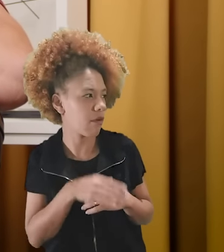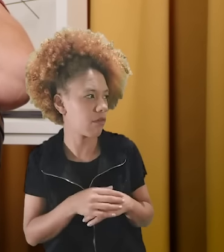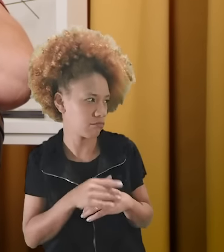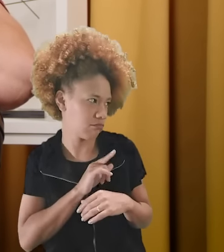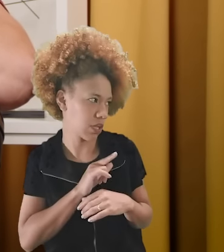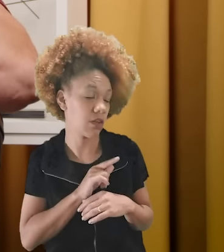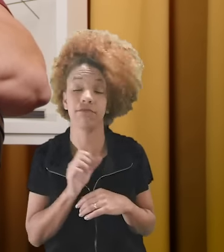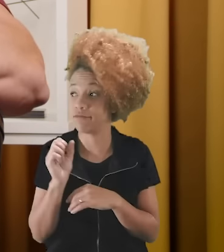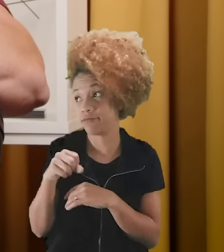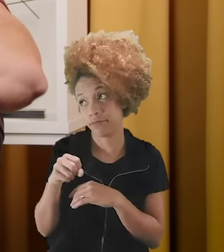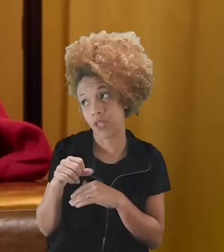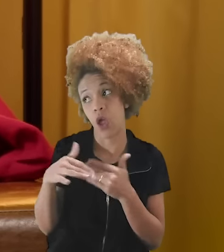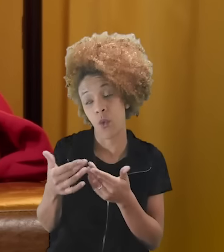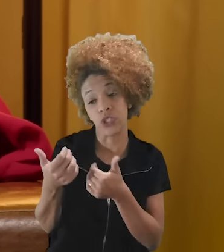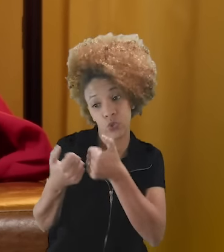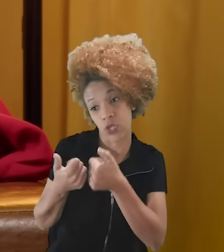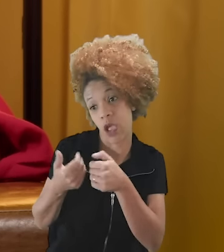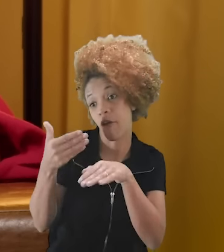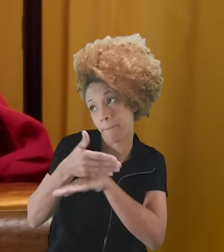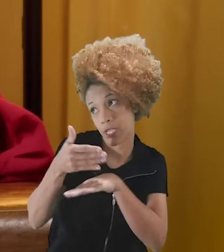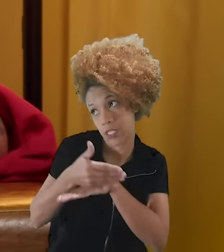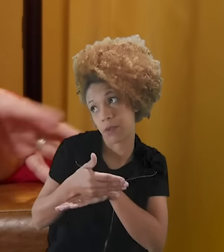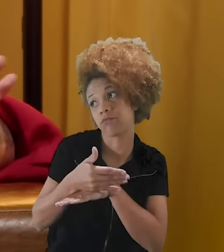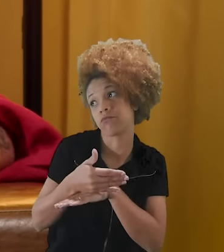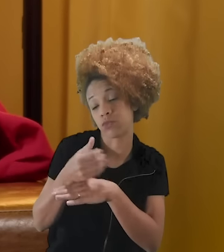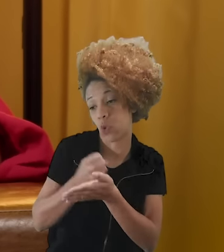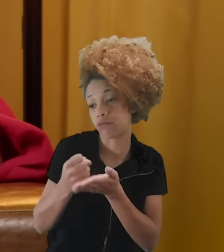cara não tem uma coisa eu sou desse tipo quando eu jogava eu participava de campeonato misto também